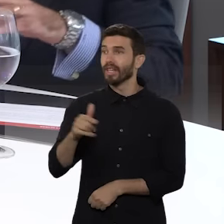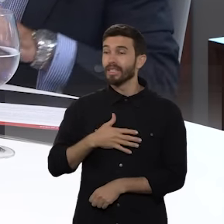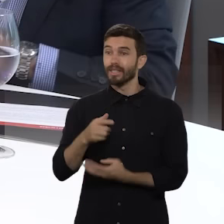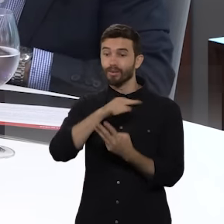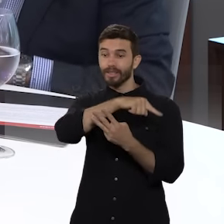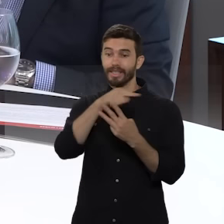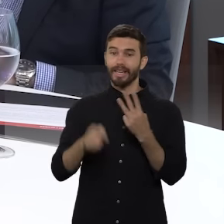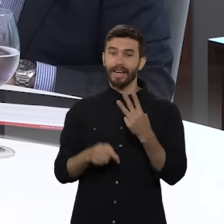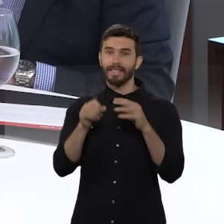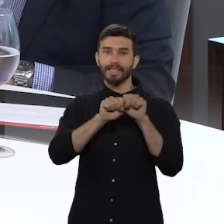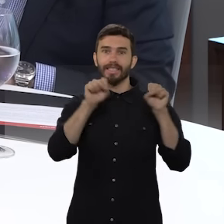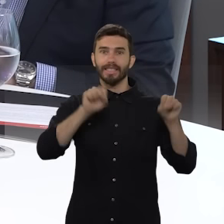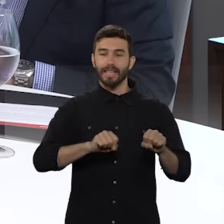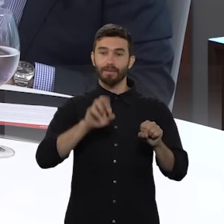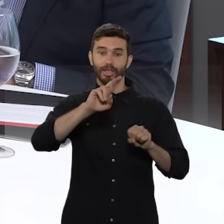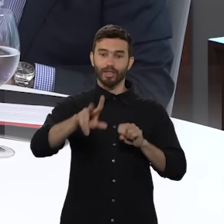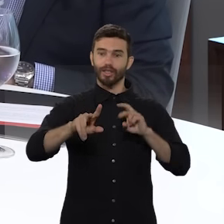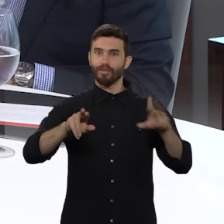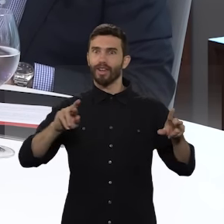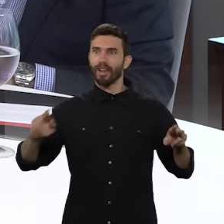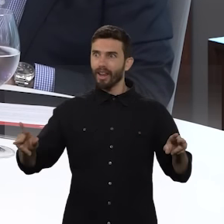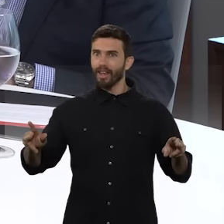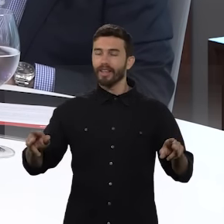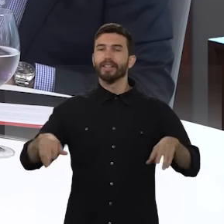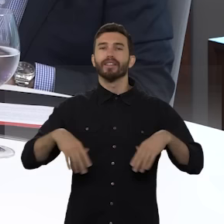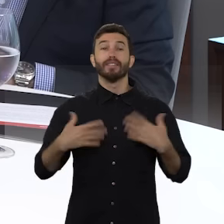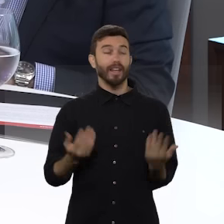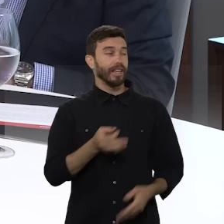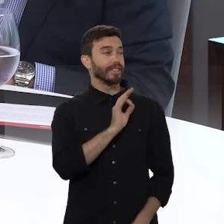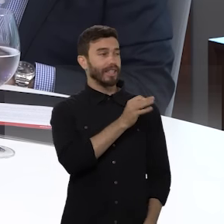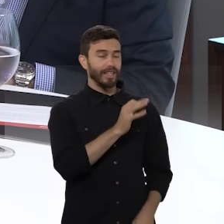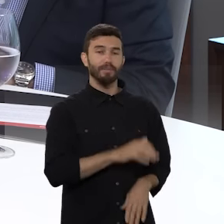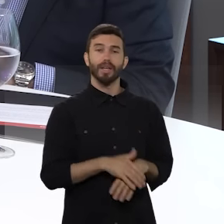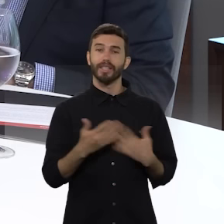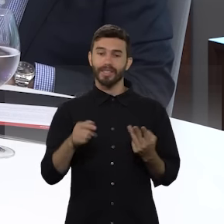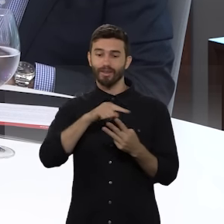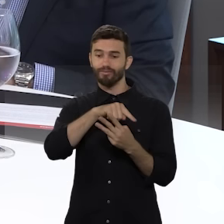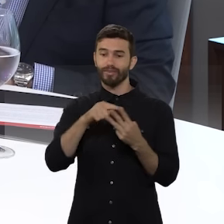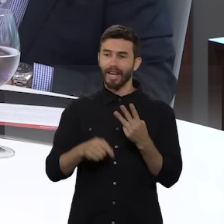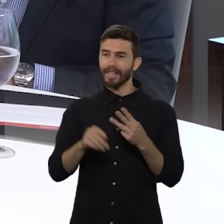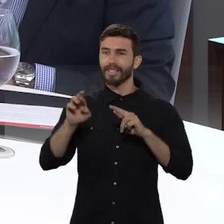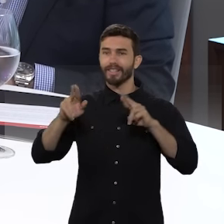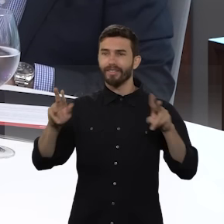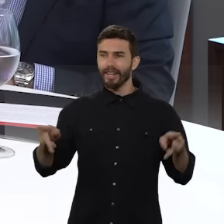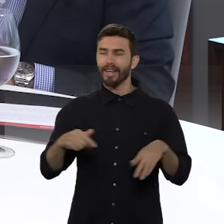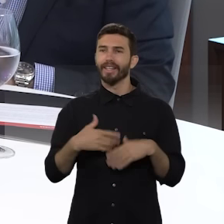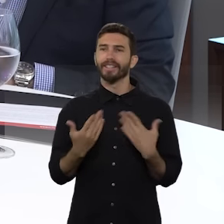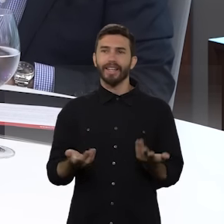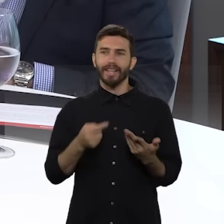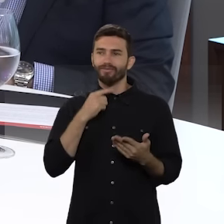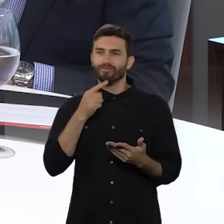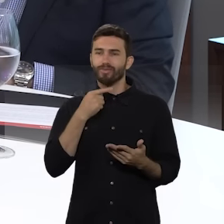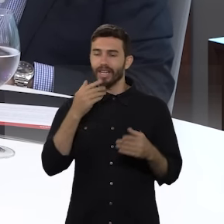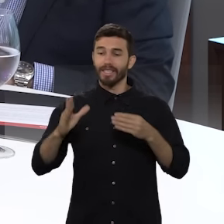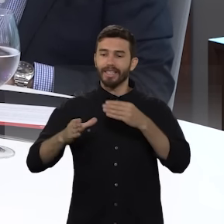São sistemas independentes, vários sistemas independentes que circulam dentro de redes específicas, então, não há essa integração como a nossa.